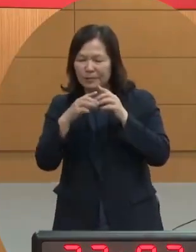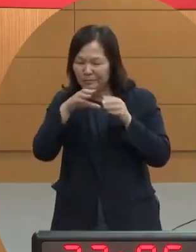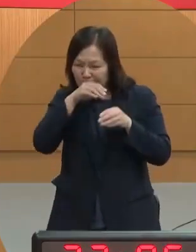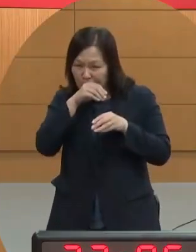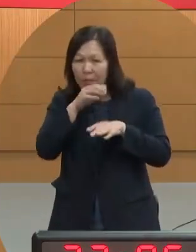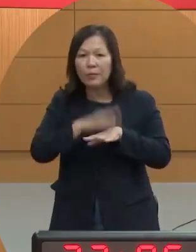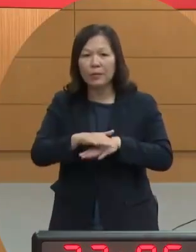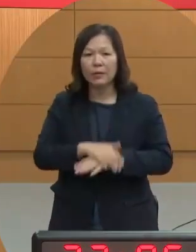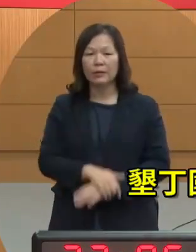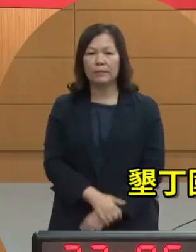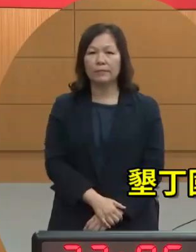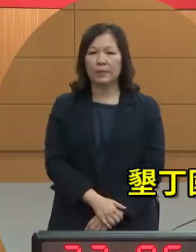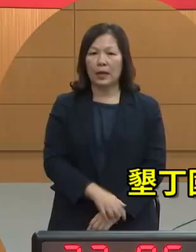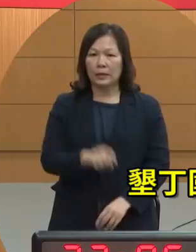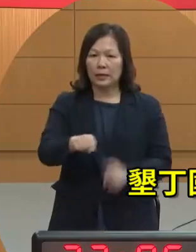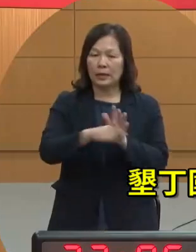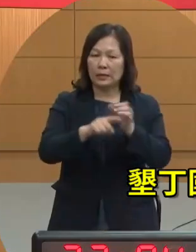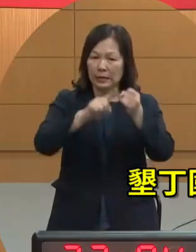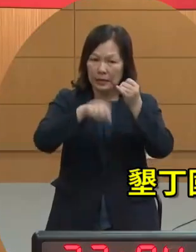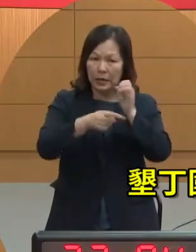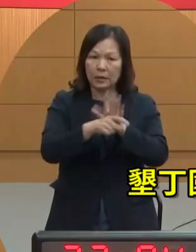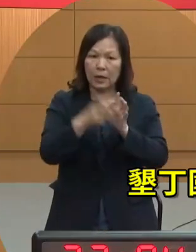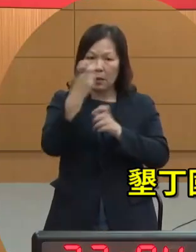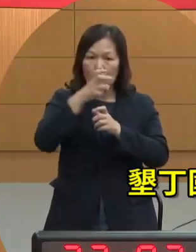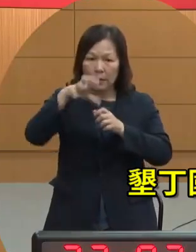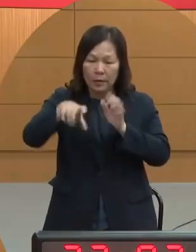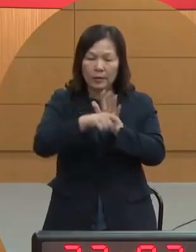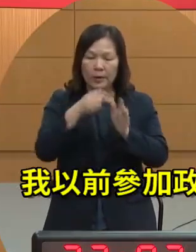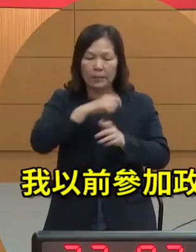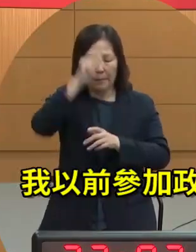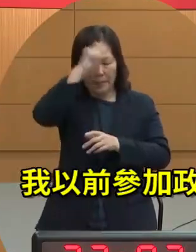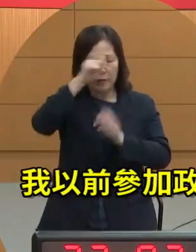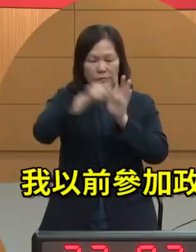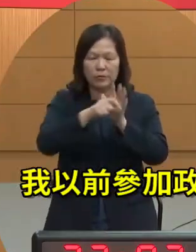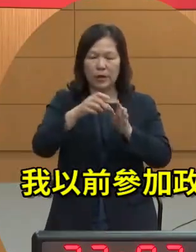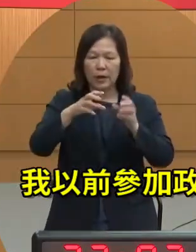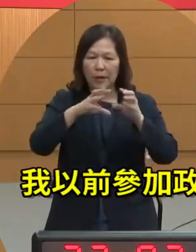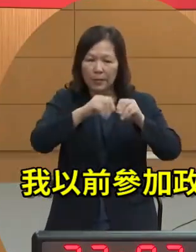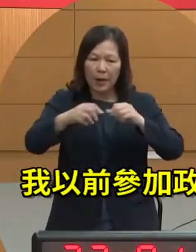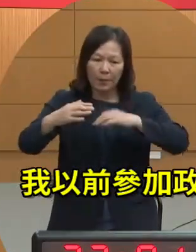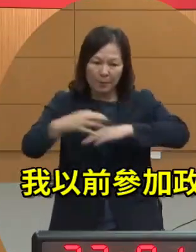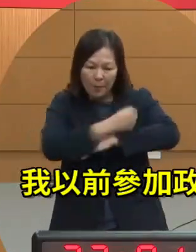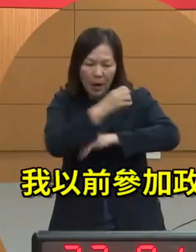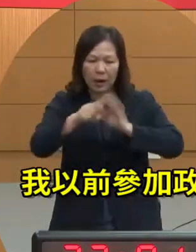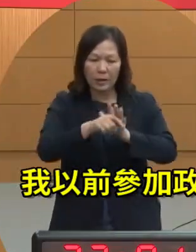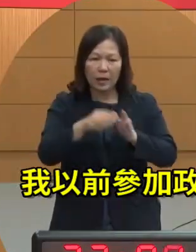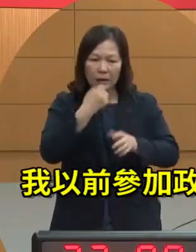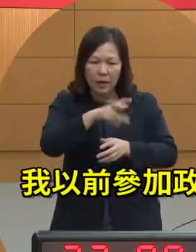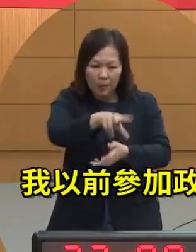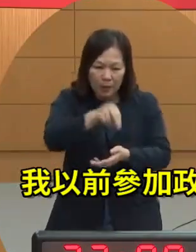這頂是 墾丁國家公園管理處的淨灘帽 我以前參加政治抗爭的時候都是帶著這頂帽子